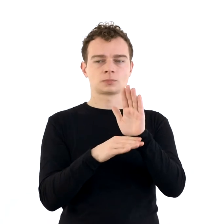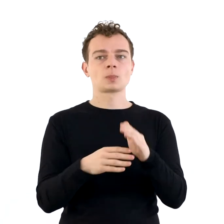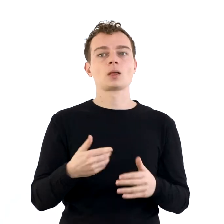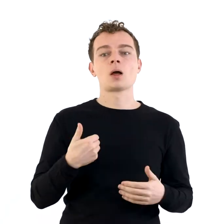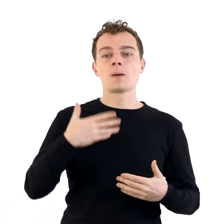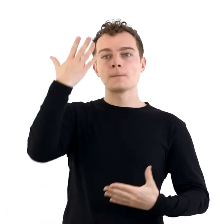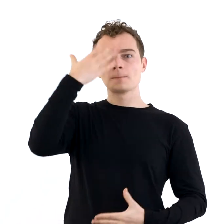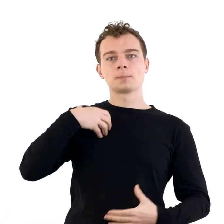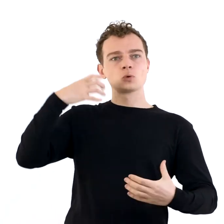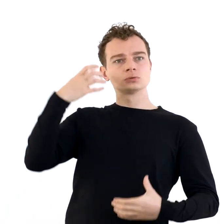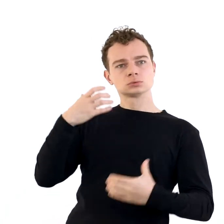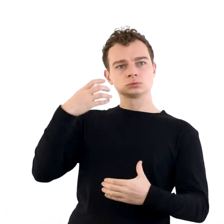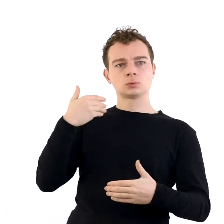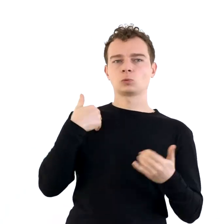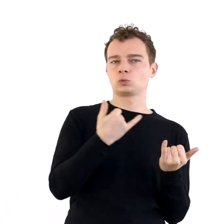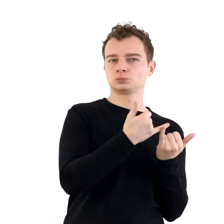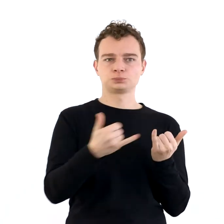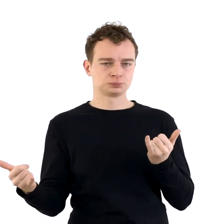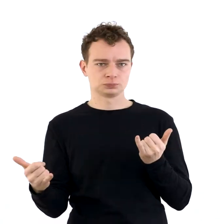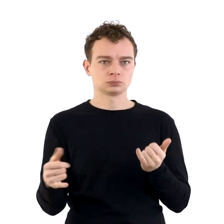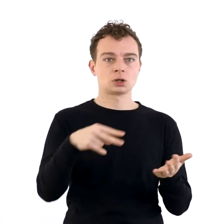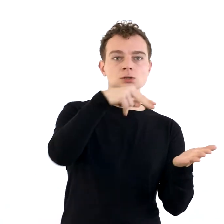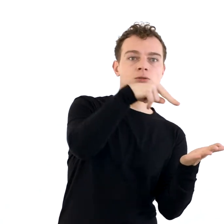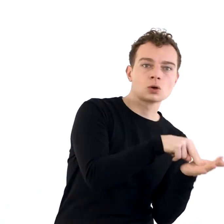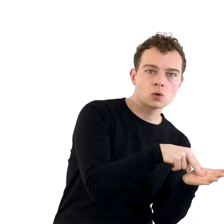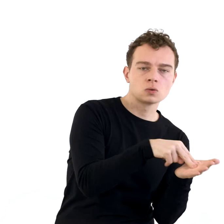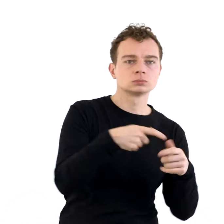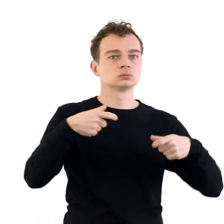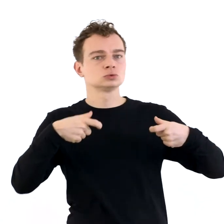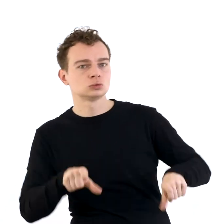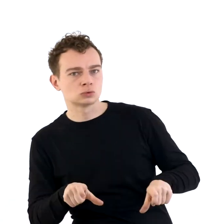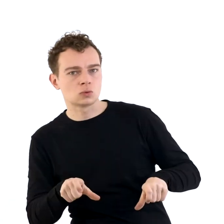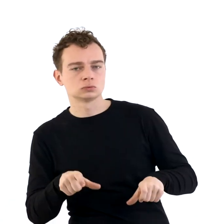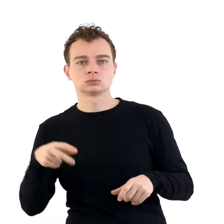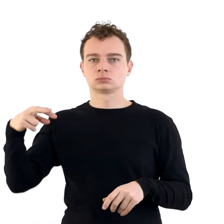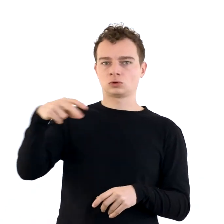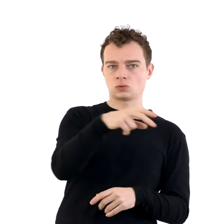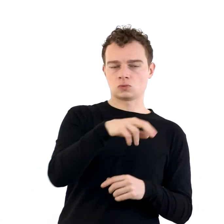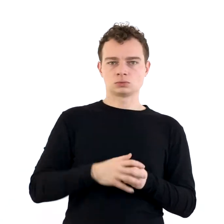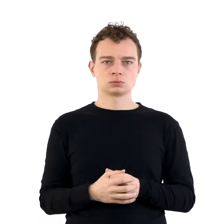Pozycje były różne; stojące, siedzące, idące.